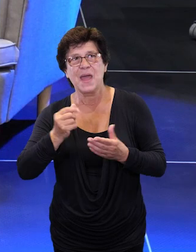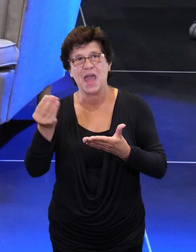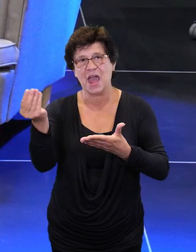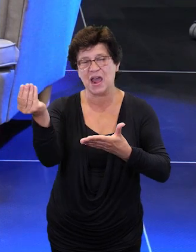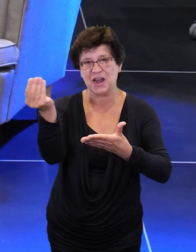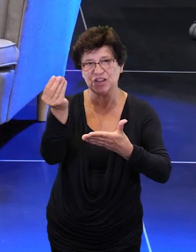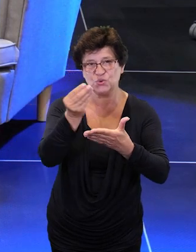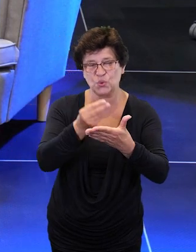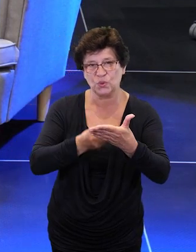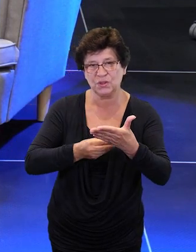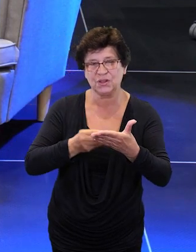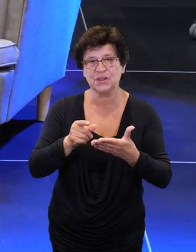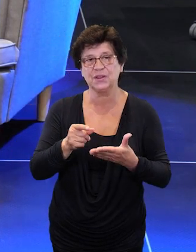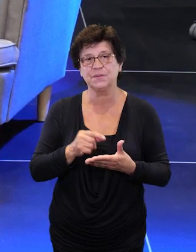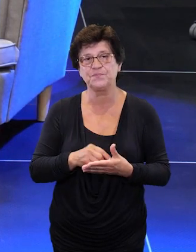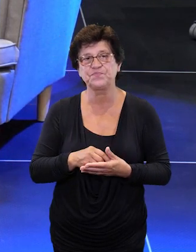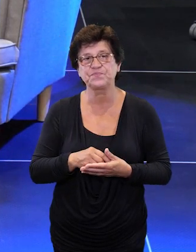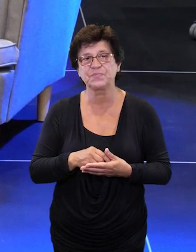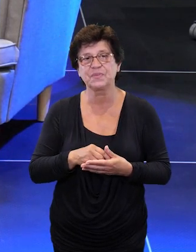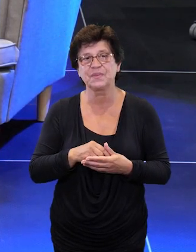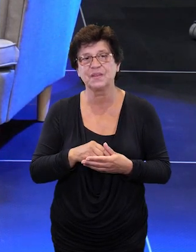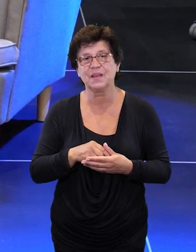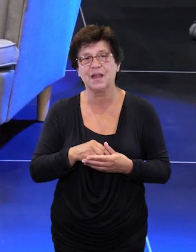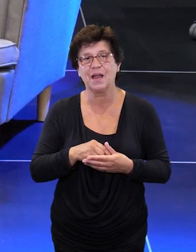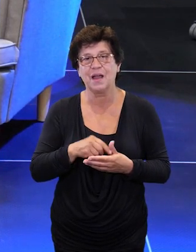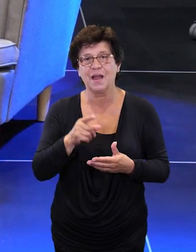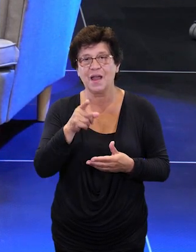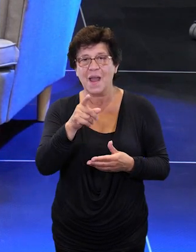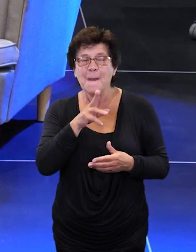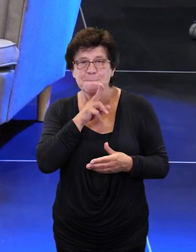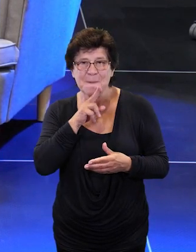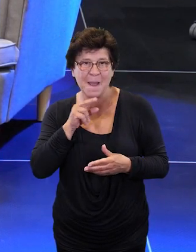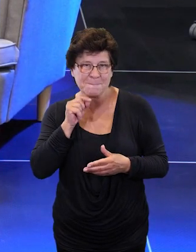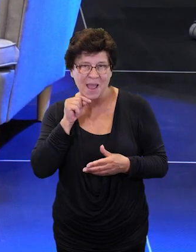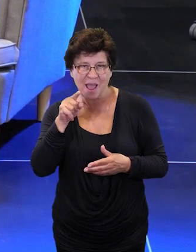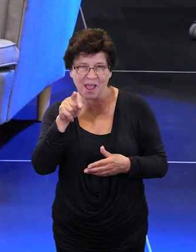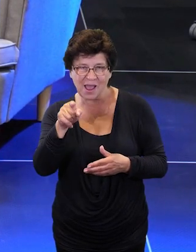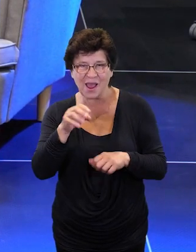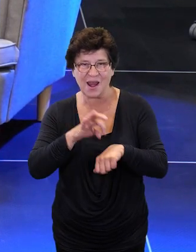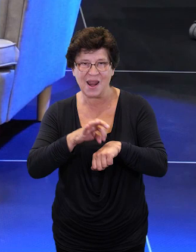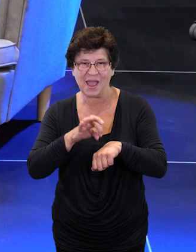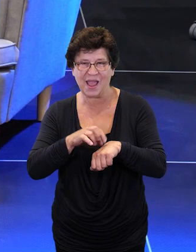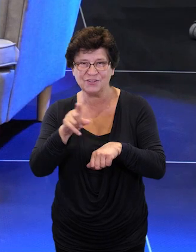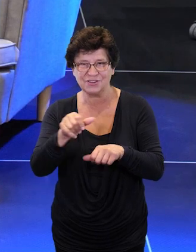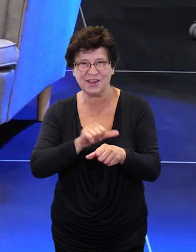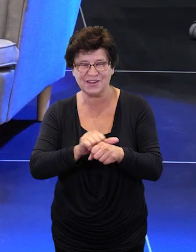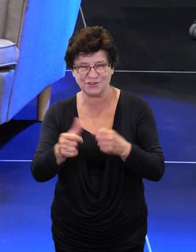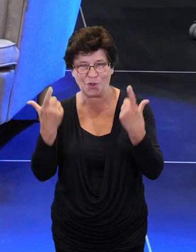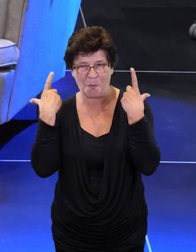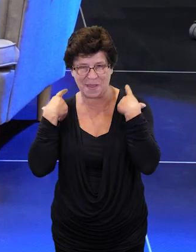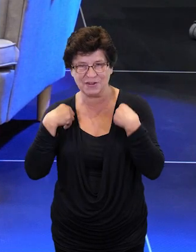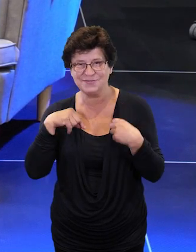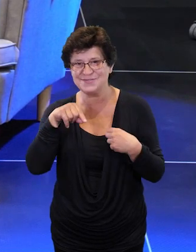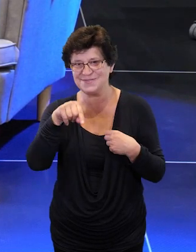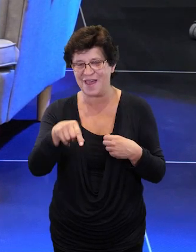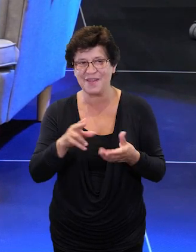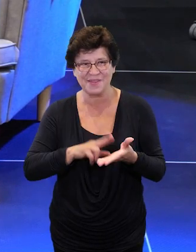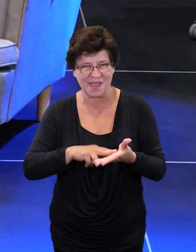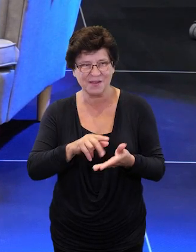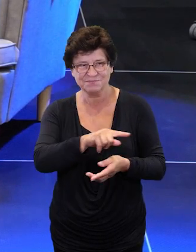których autorką jest mama pana doktora, zresztą obecna dzisiaj tutaj z nami. Witamy panią serdecznie. - Tak, celowo mamę zaprosiłem.